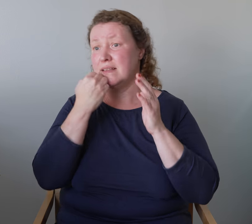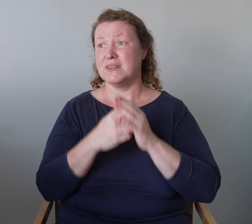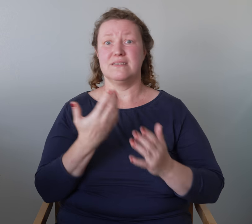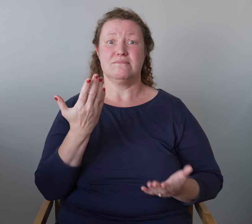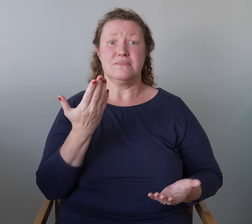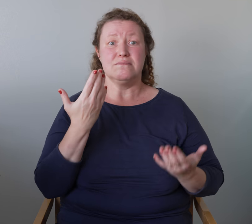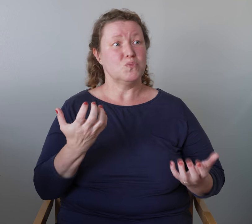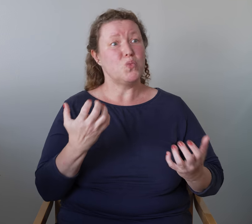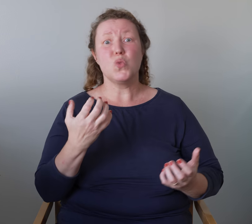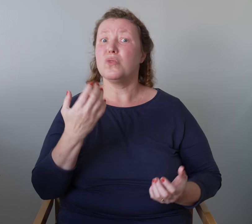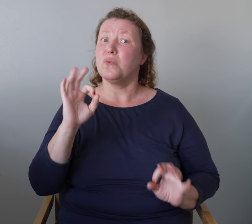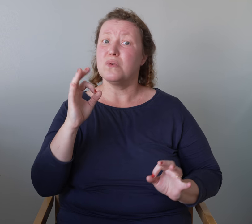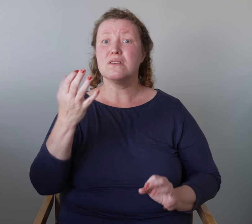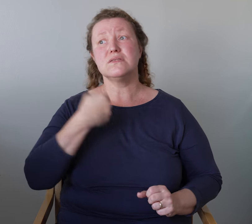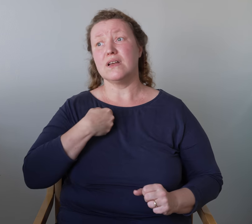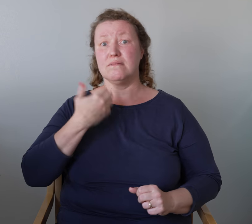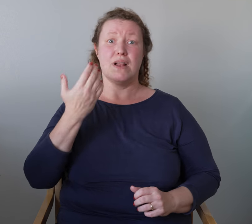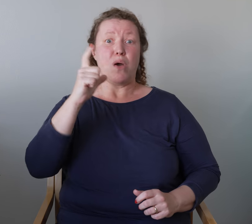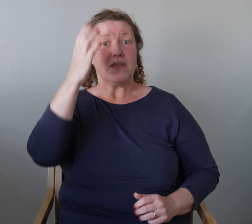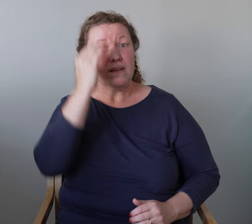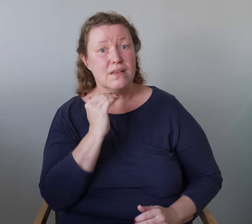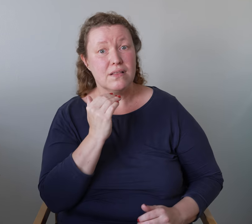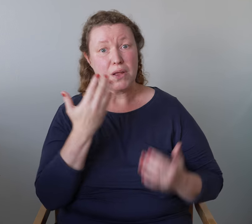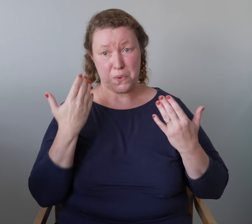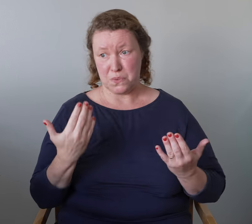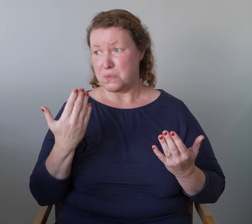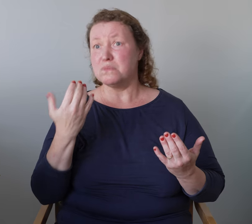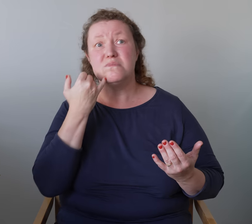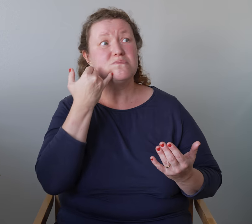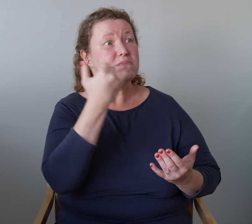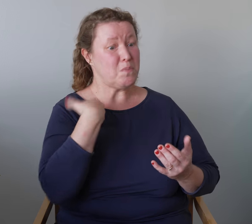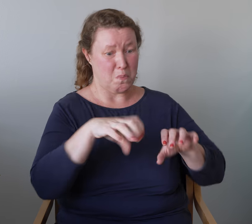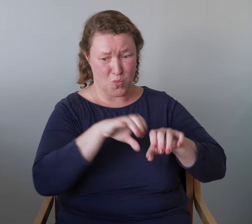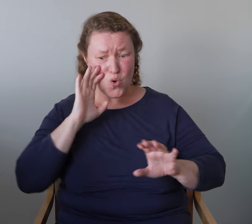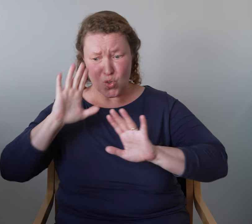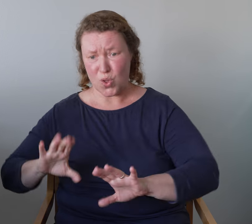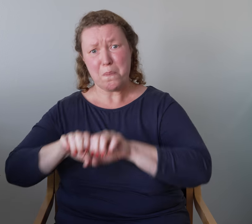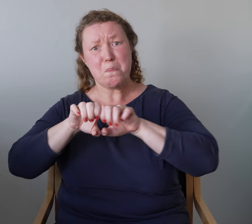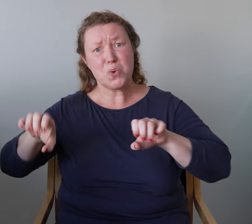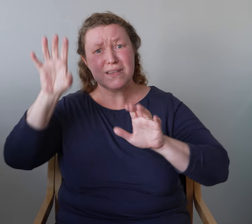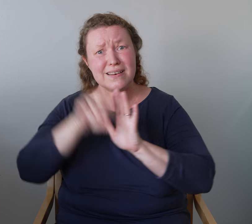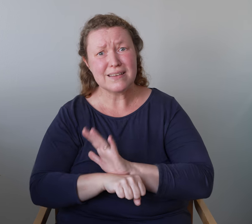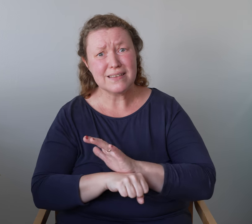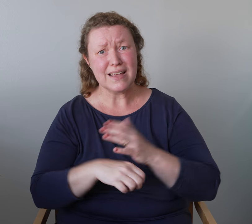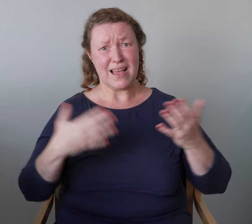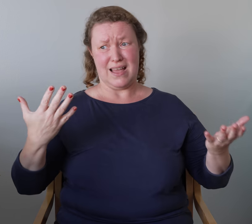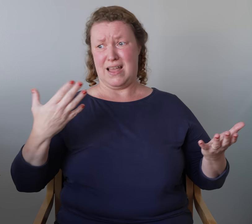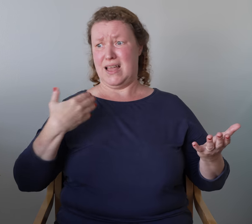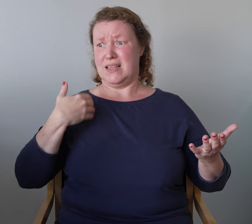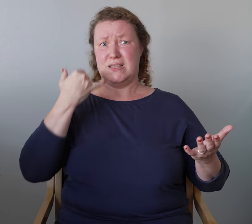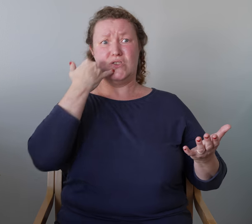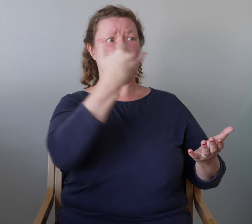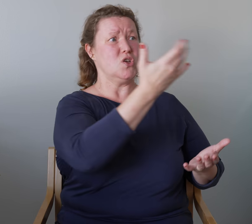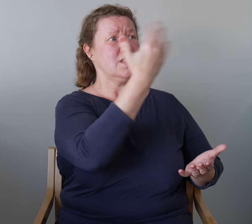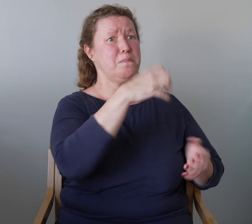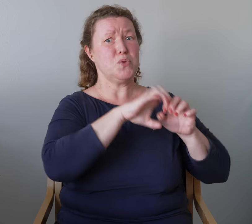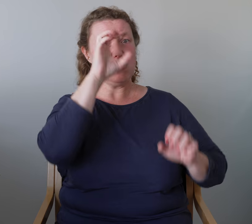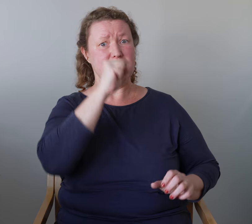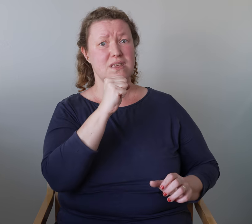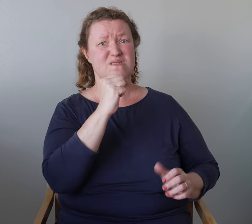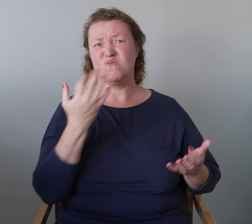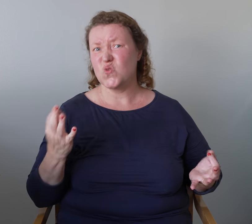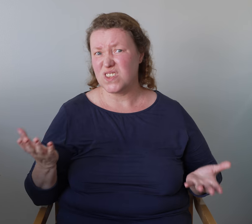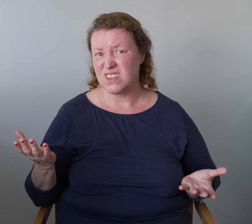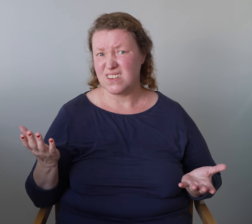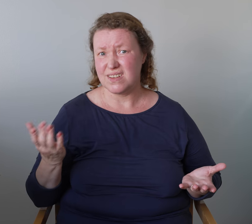Esimerkiksi päivystävälle putkimiehelle pitäisi pystyä soittamaan myös lauantai-iltana, jos kotona tulee vesivahinko.